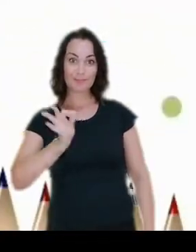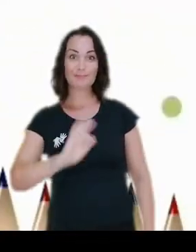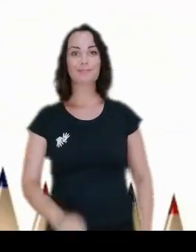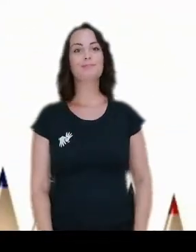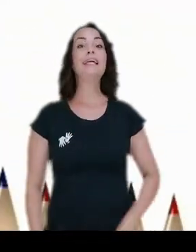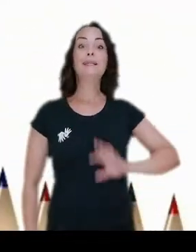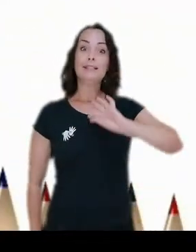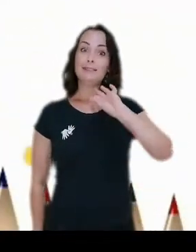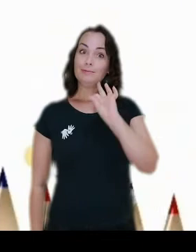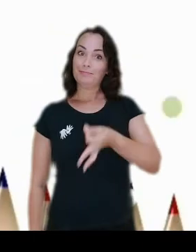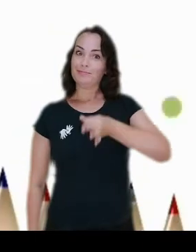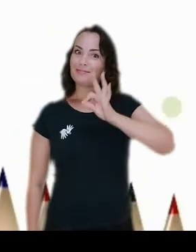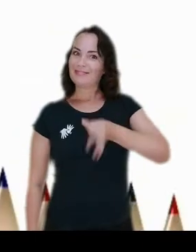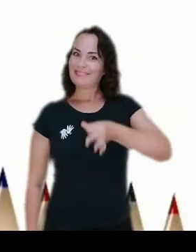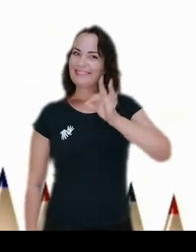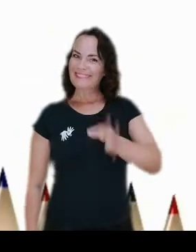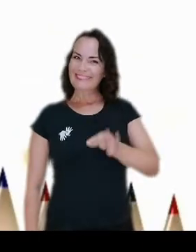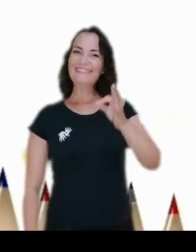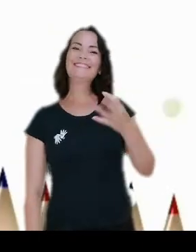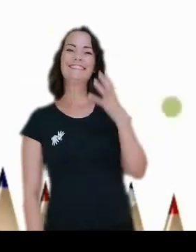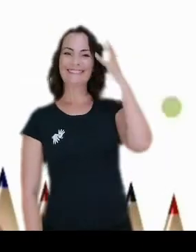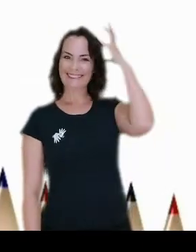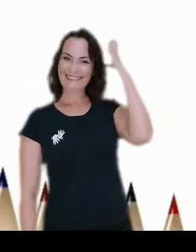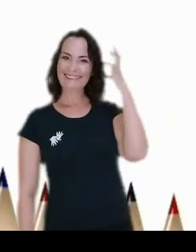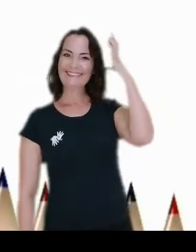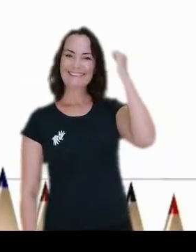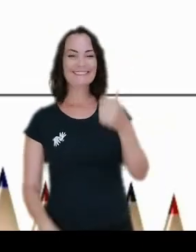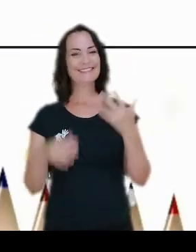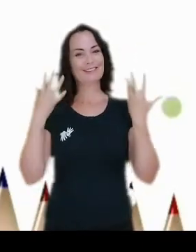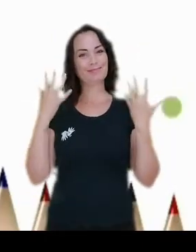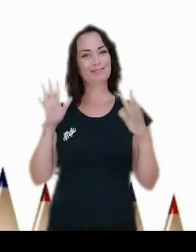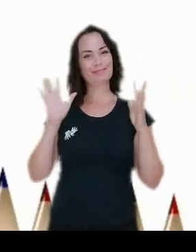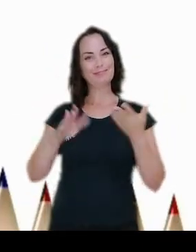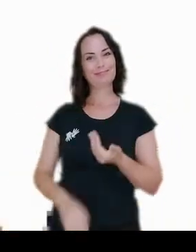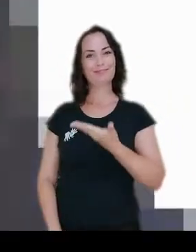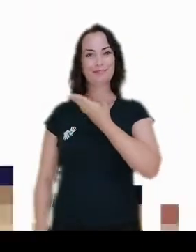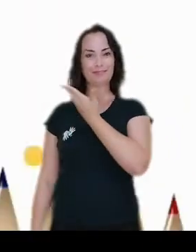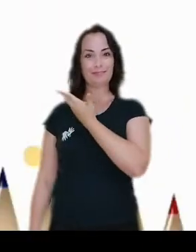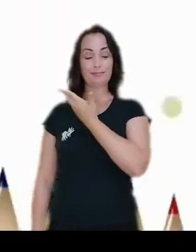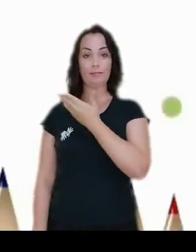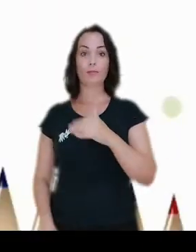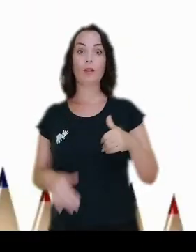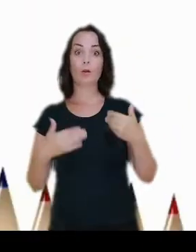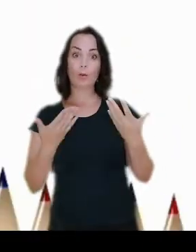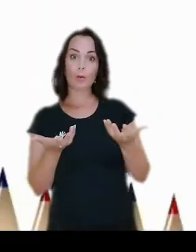Isso mesmo Vidinha, congratulations! E quando queremos saber de